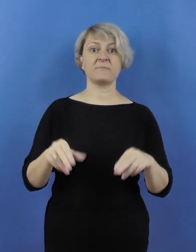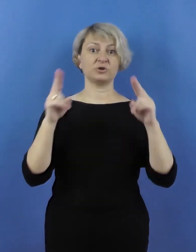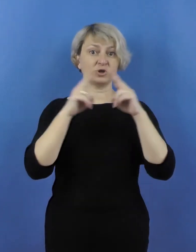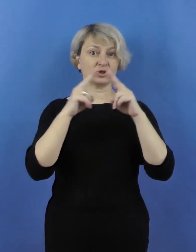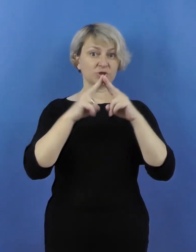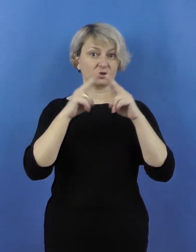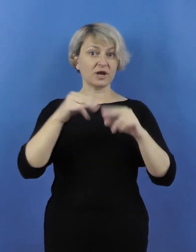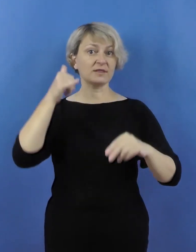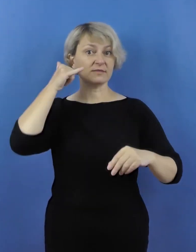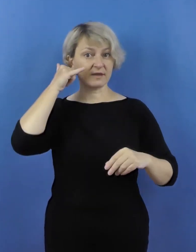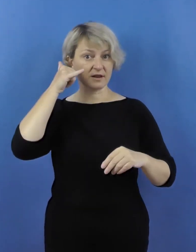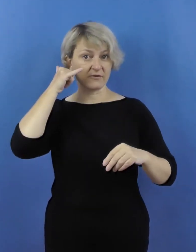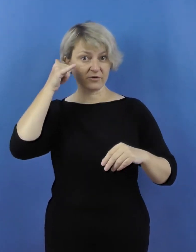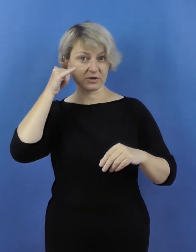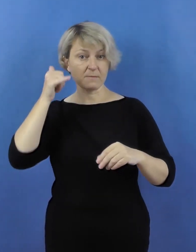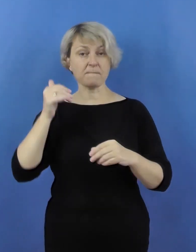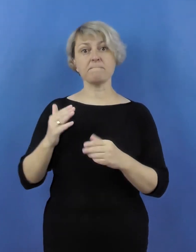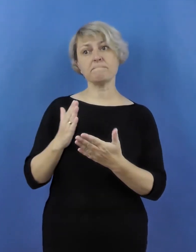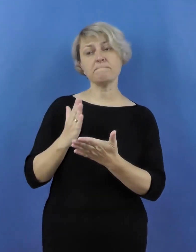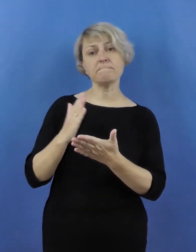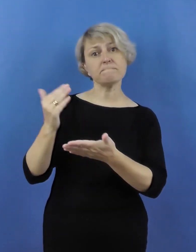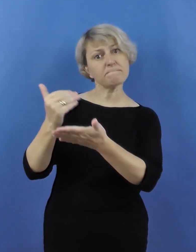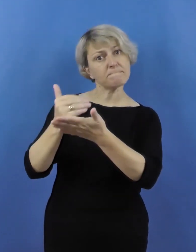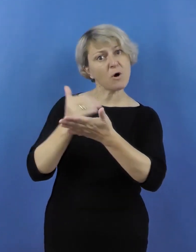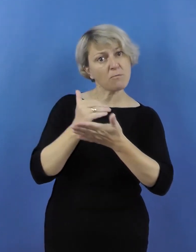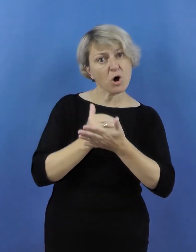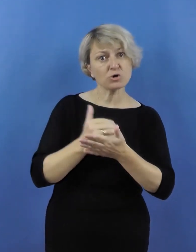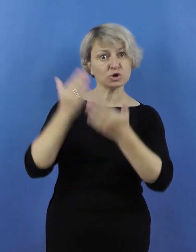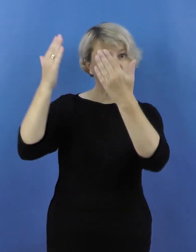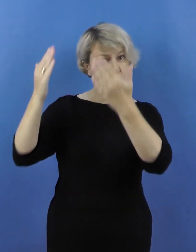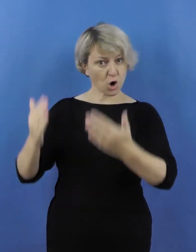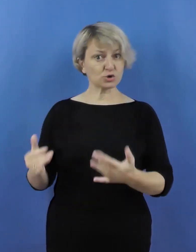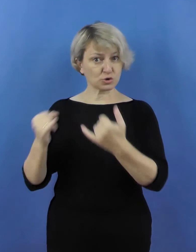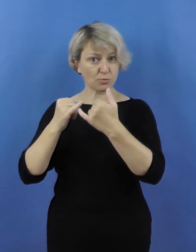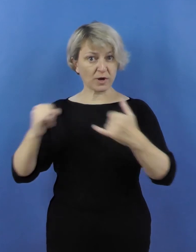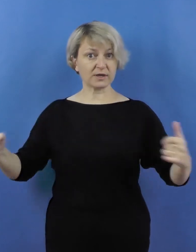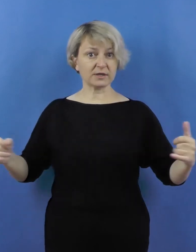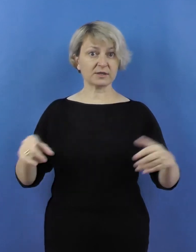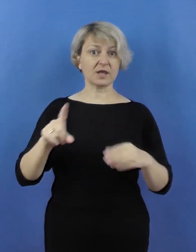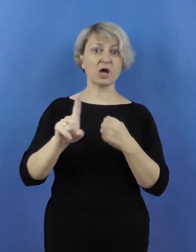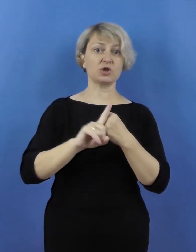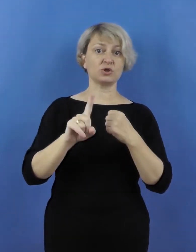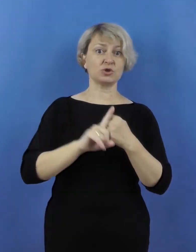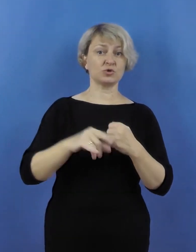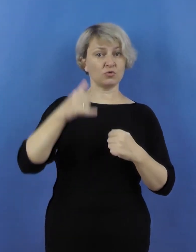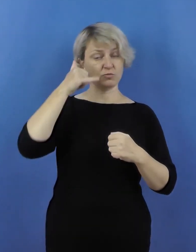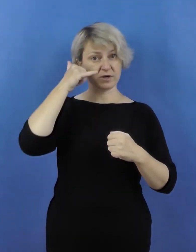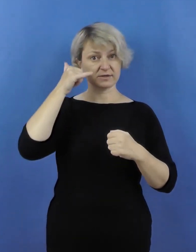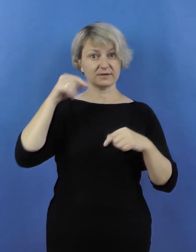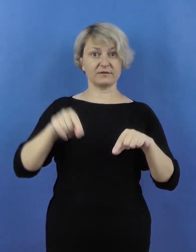Możesz skontaktować się telefonicznie przy pomocy osoby trzeciej pod numerem telefonu, który został przedstawiony poniżej